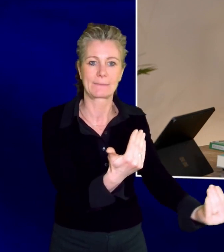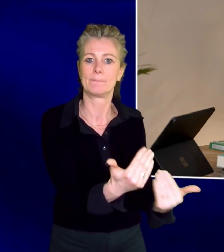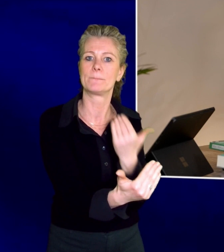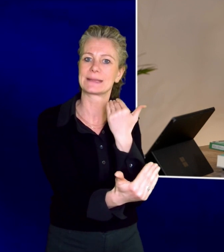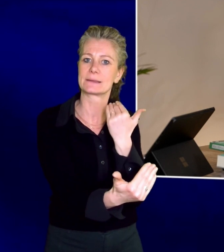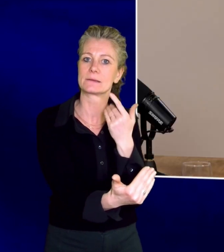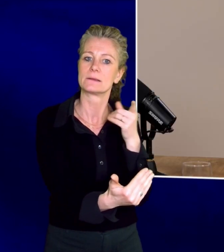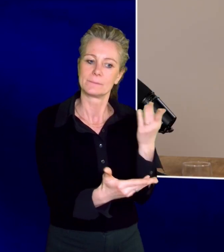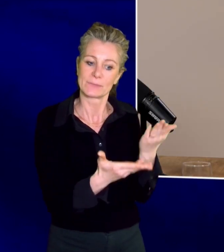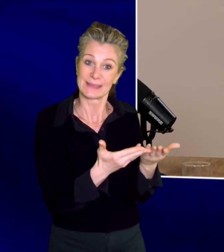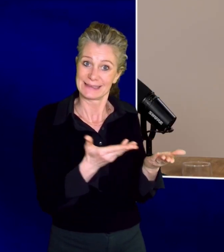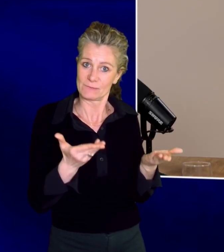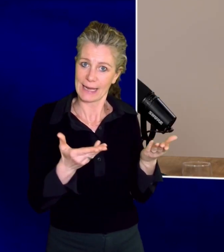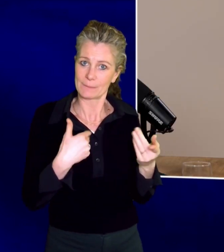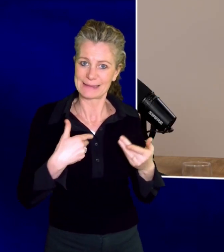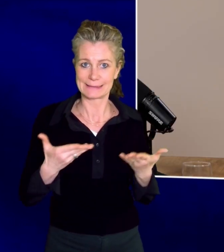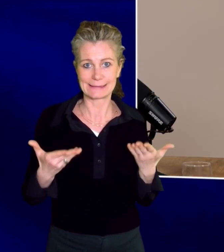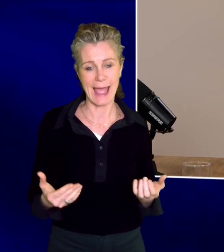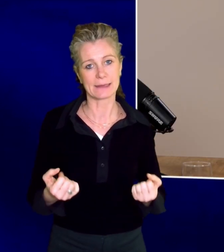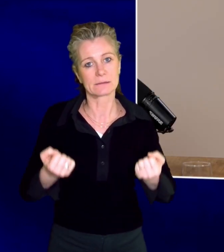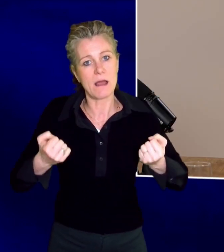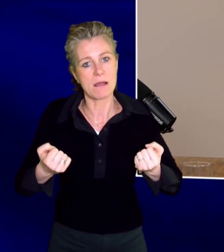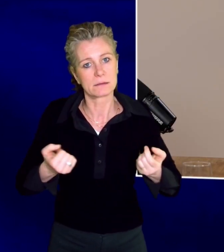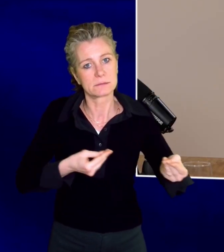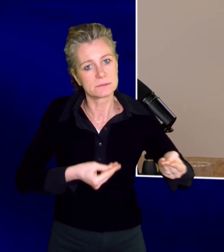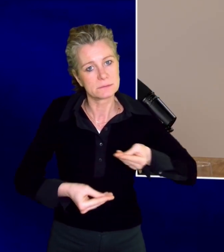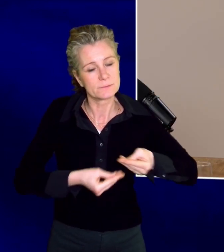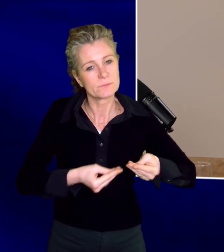Dus iedereen mag echt de tijd nemen voor al die verschillende taken, is steeds wat je zegt.